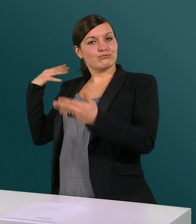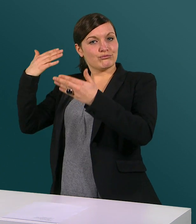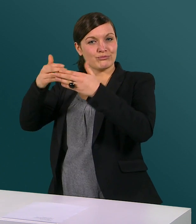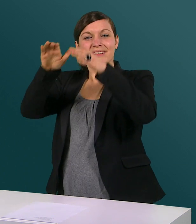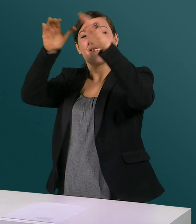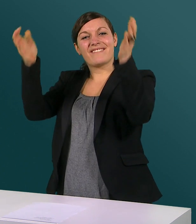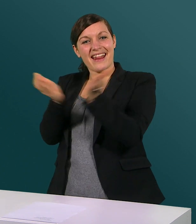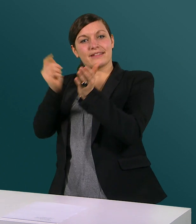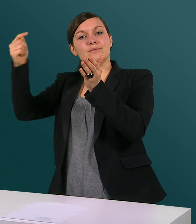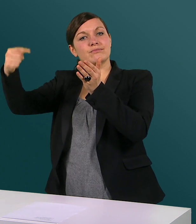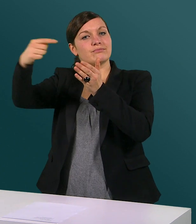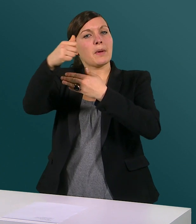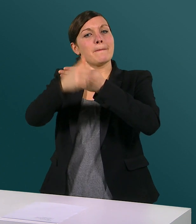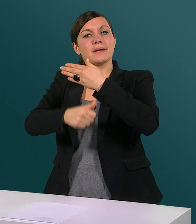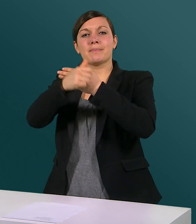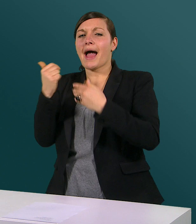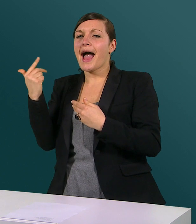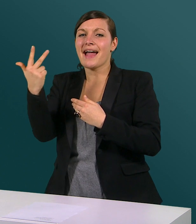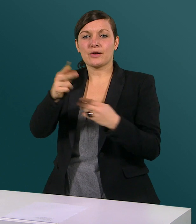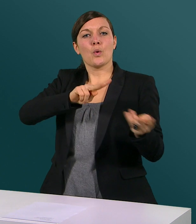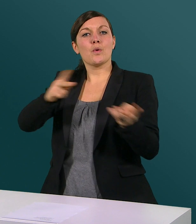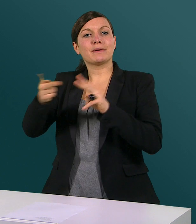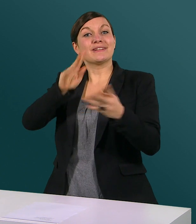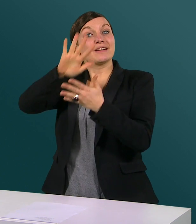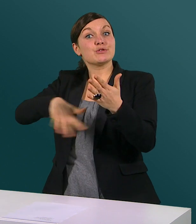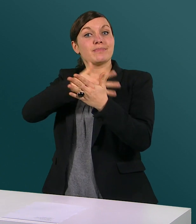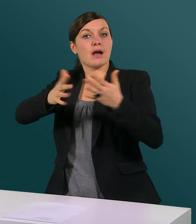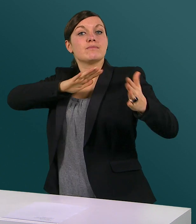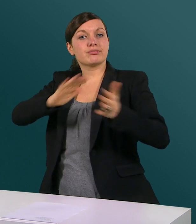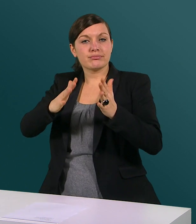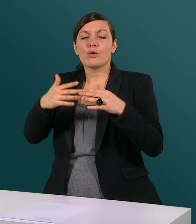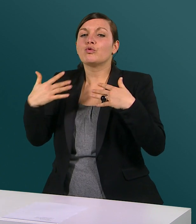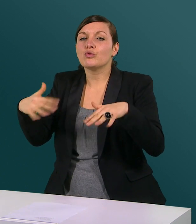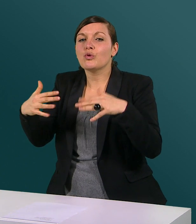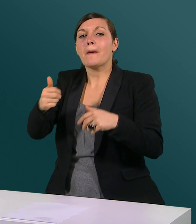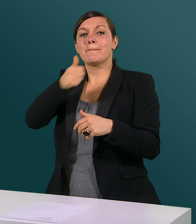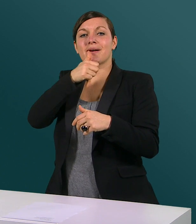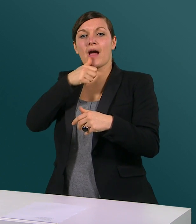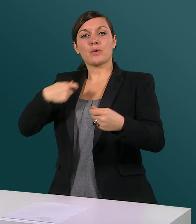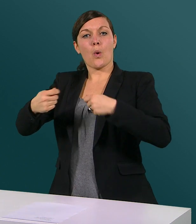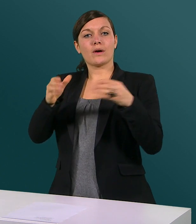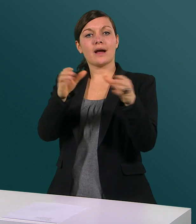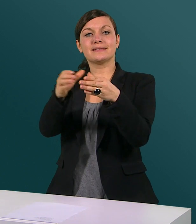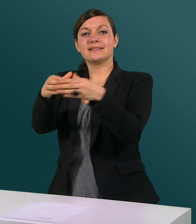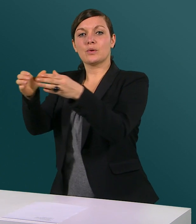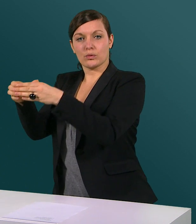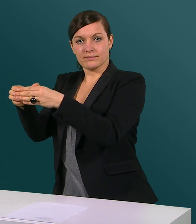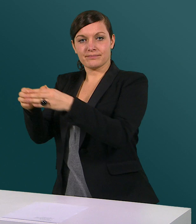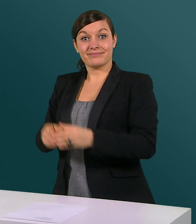Bisher wurde die Bibel weltweit an einigen Orten in Gebärdensprache übersetzt, dies aber nur durch private Organisationen.